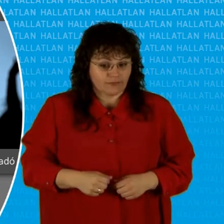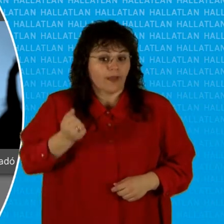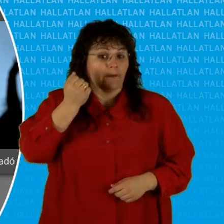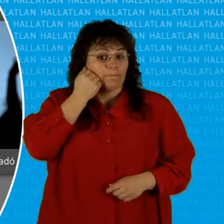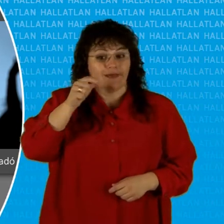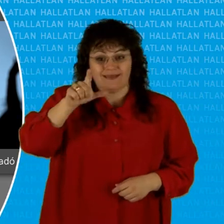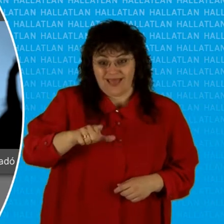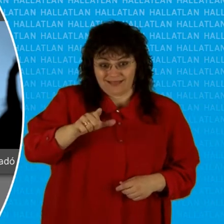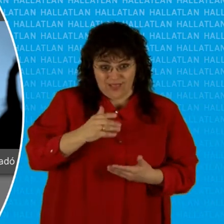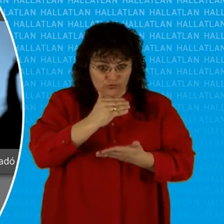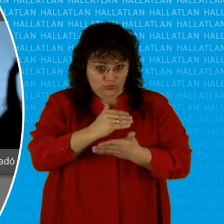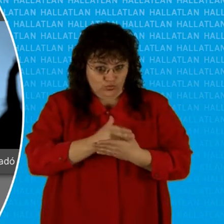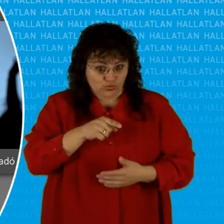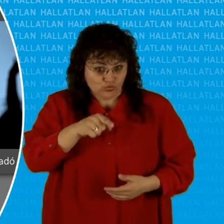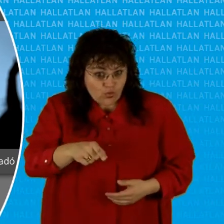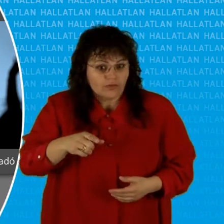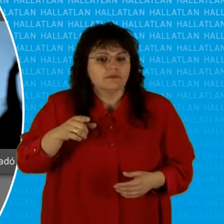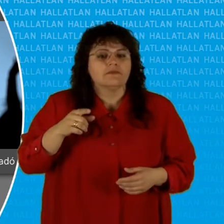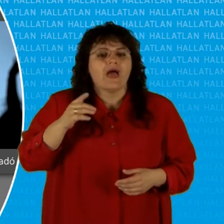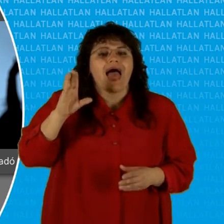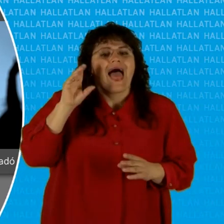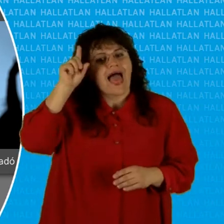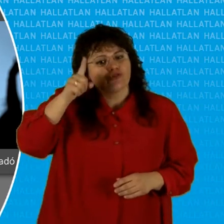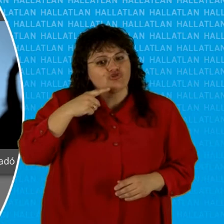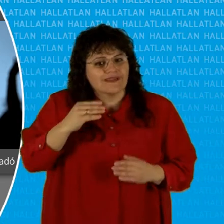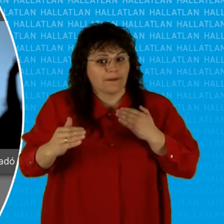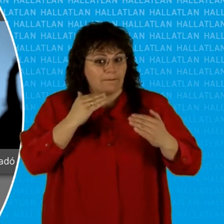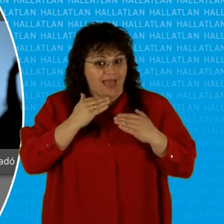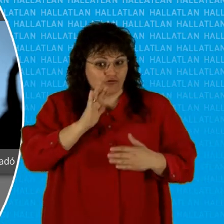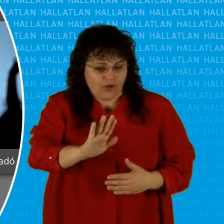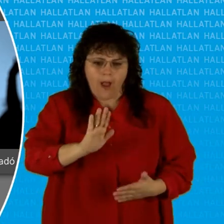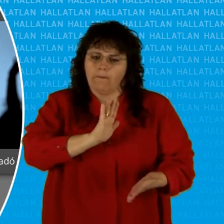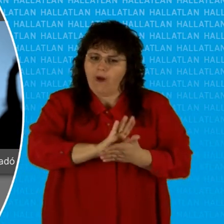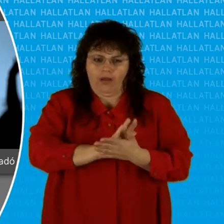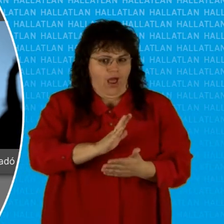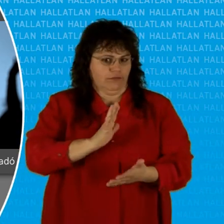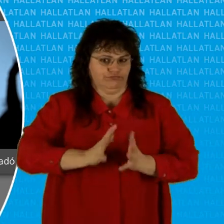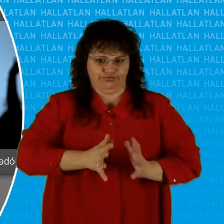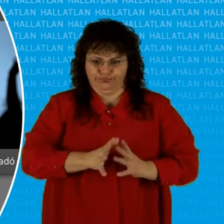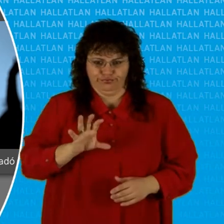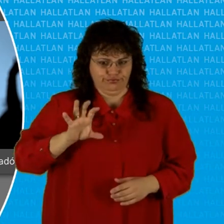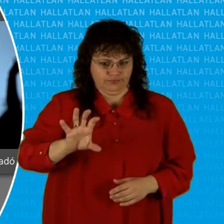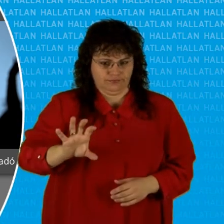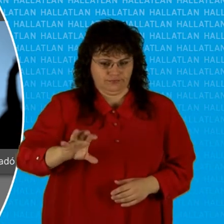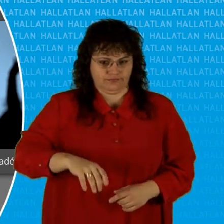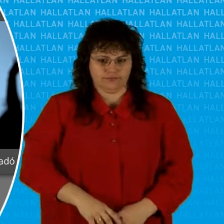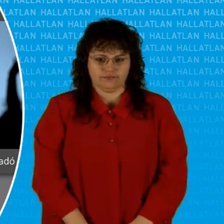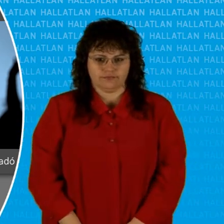Az M2 csatornán futó esti mesében megmarad a jelnyelvi tolmácsolás.